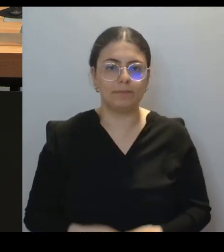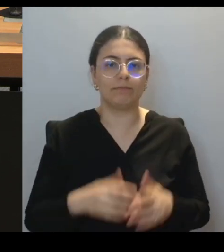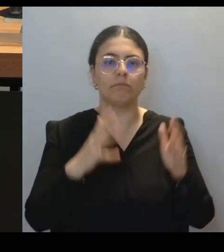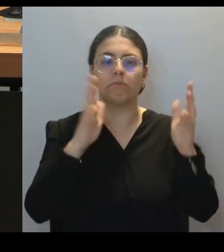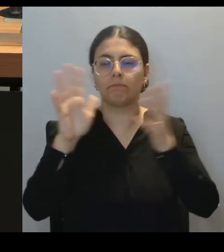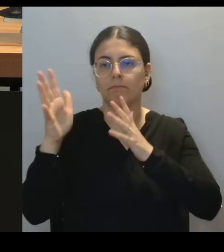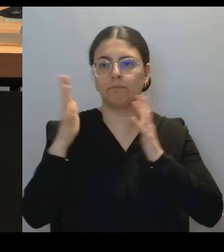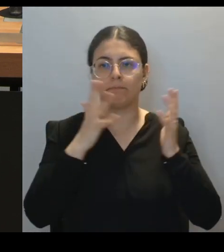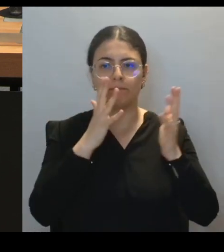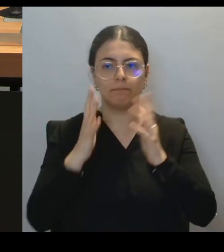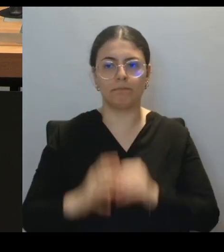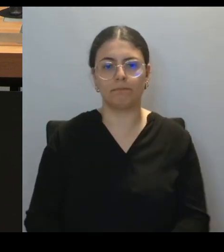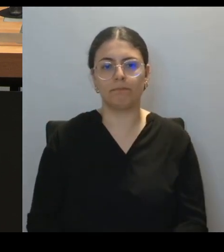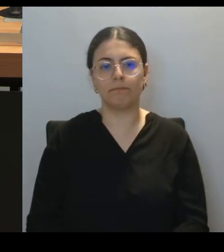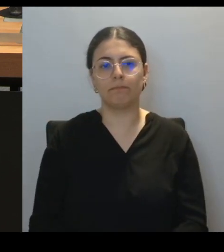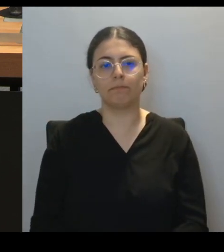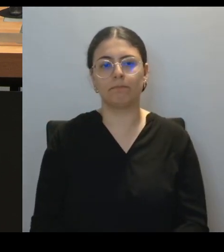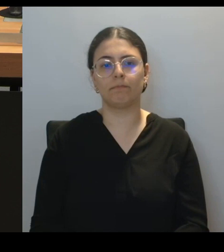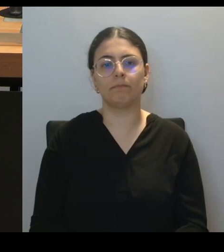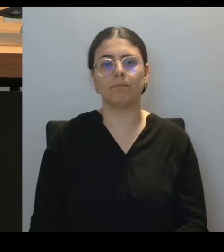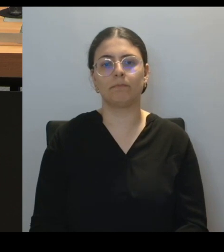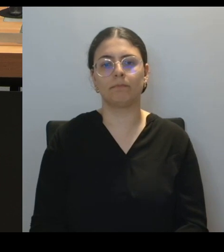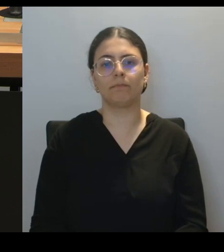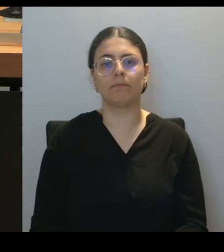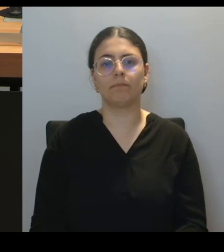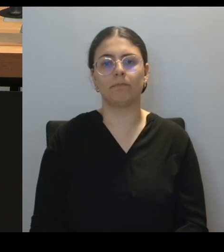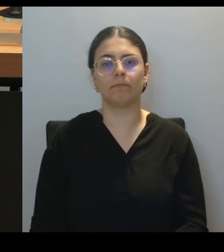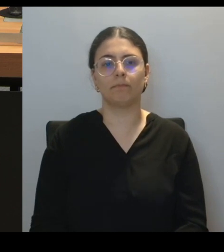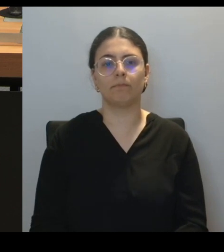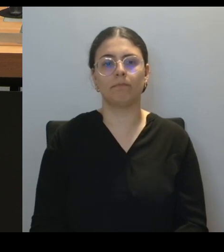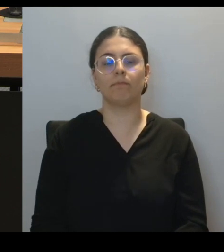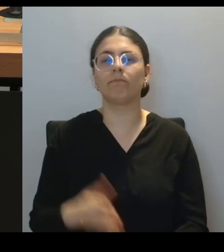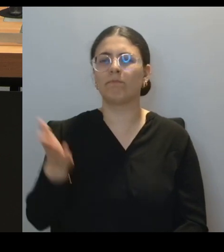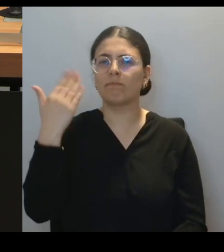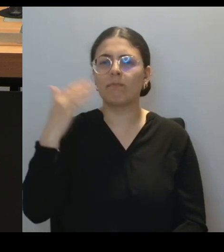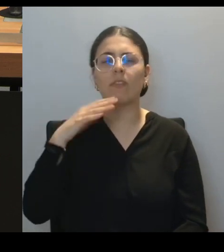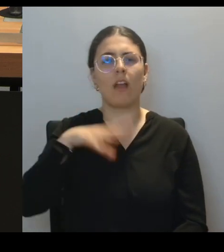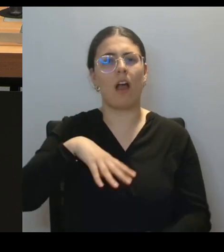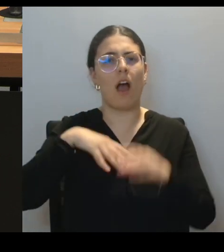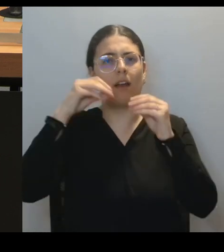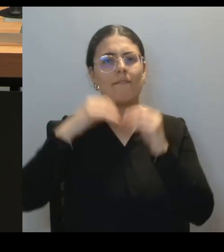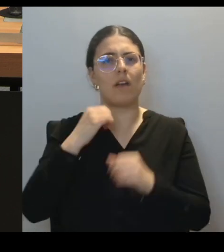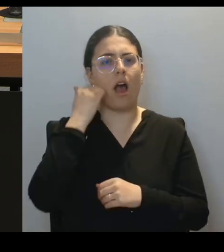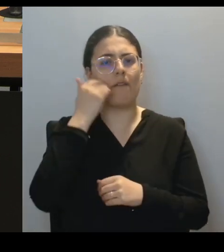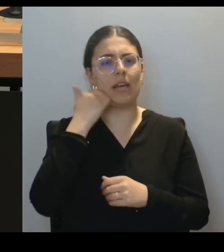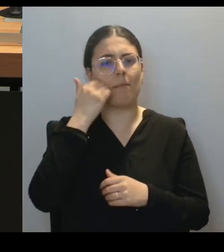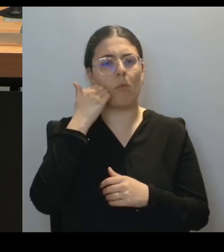Anfang Februar wurde das Lagebild Organisierte Kriminalität vorgestellt. Im Übrigen ein Eine